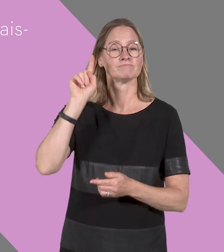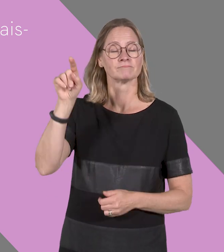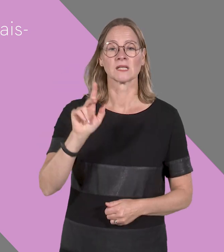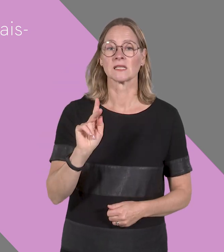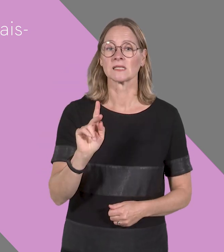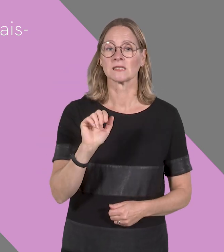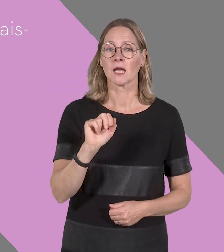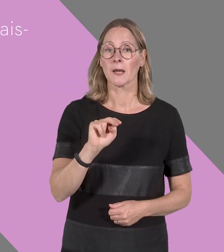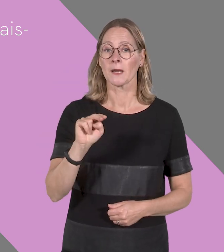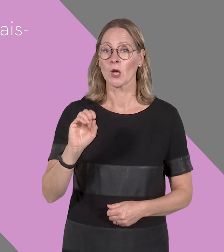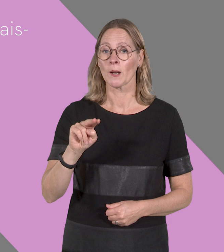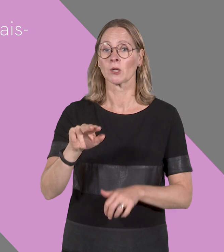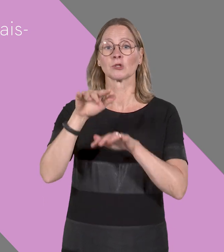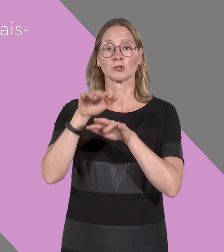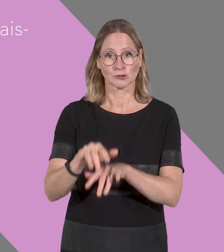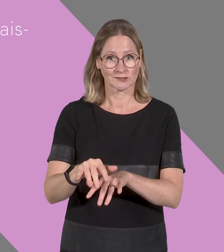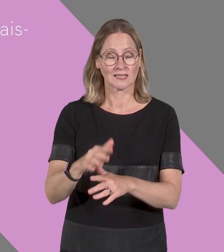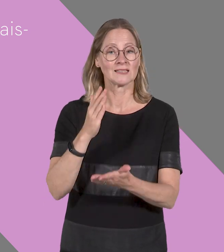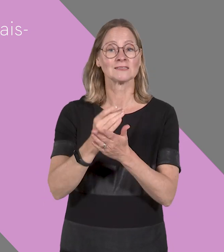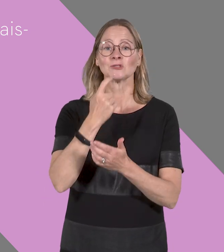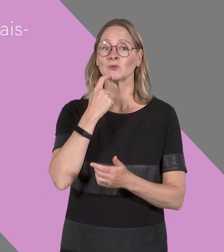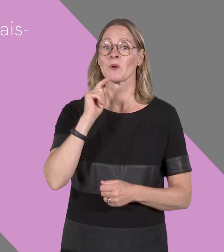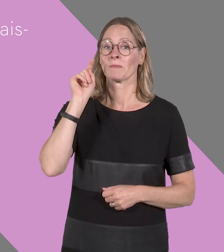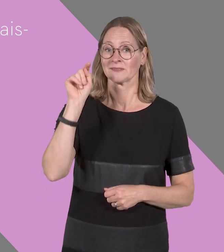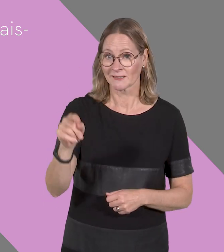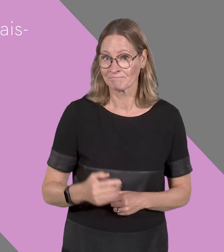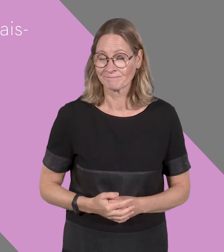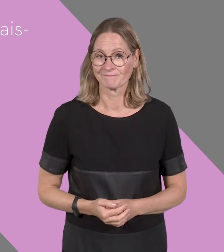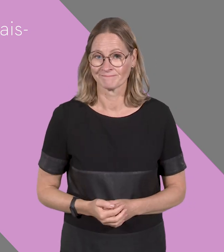Kannonkoskella Keski-Suomessa.